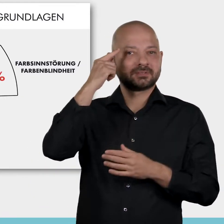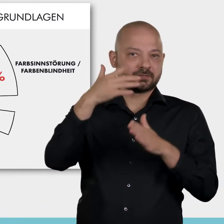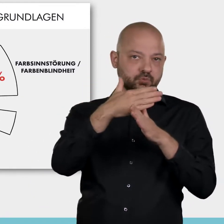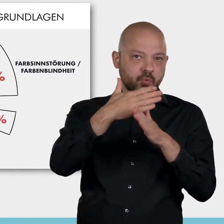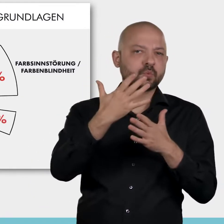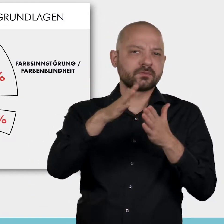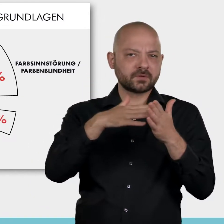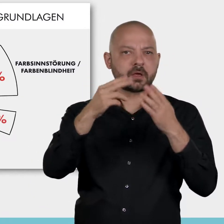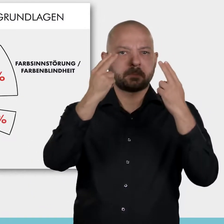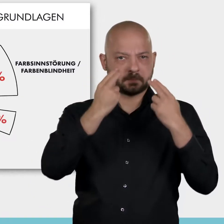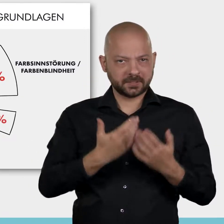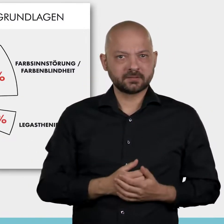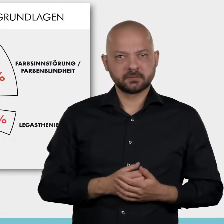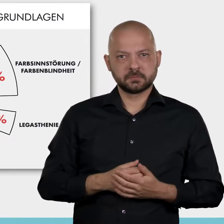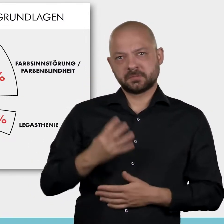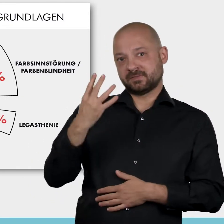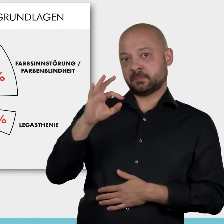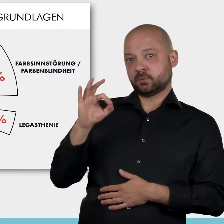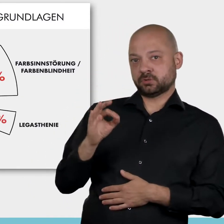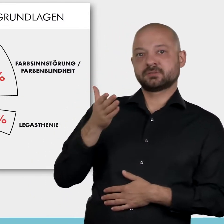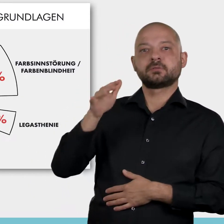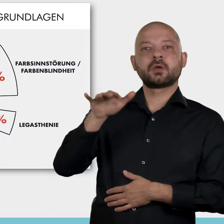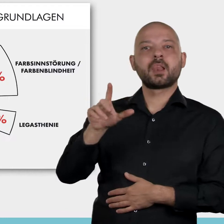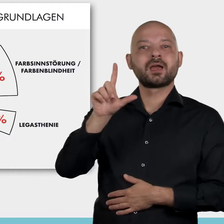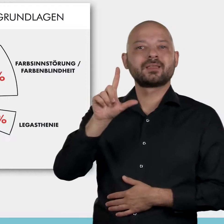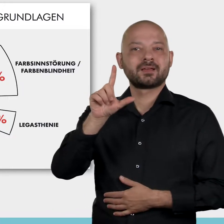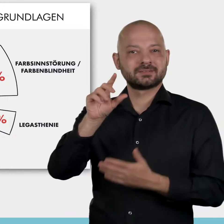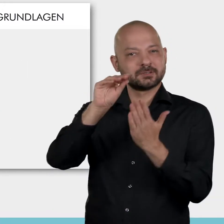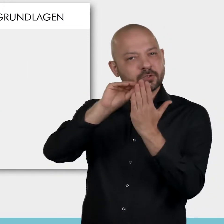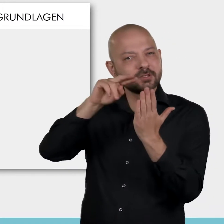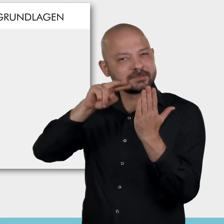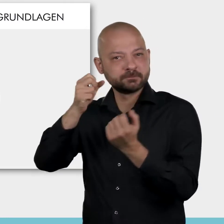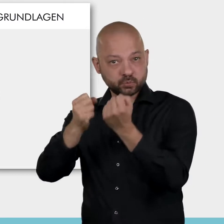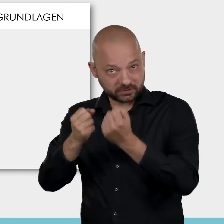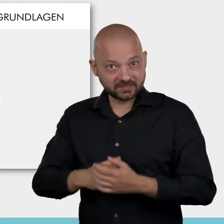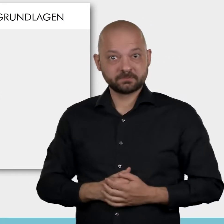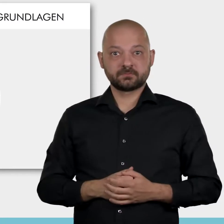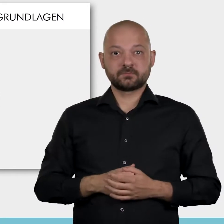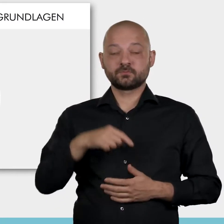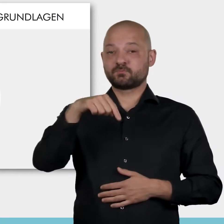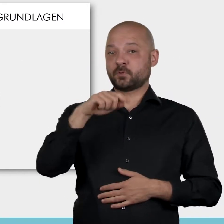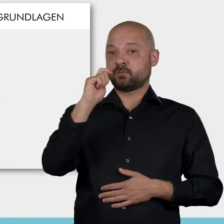und etwa 4 % mit einer Legasthenie. Entsprechend ist auch an der Universität Leipzig